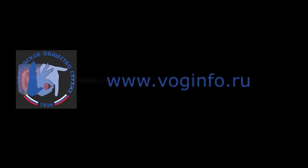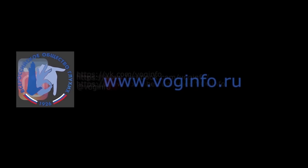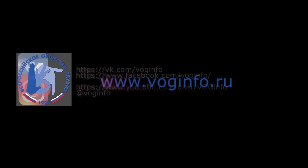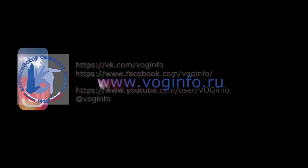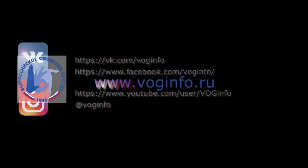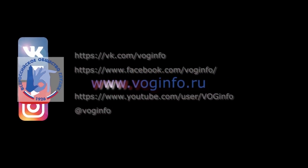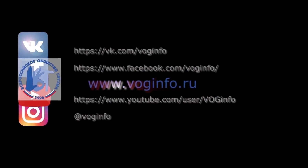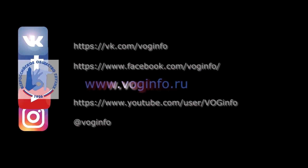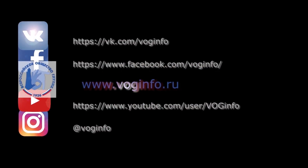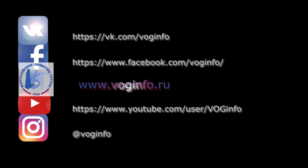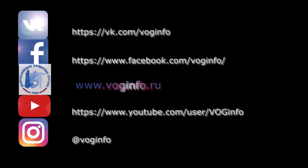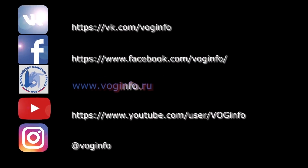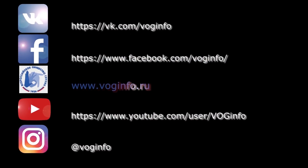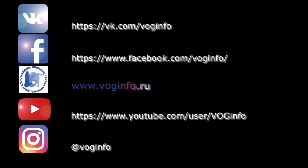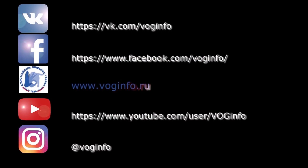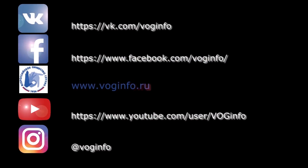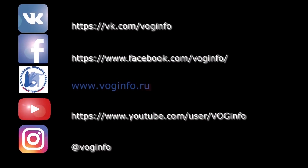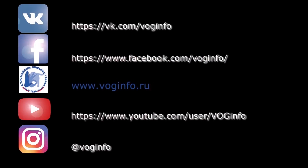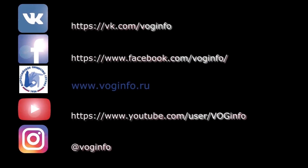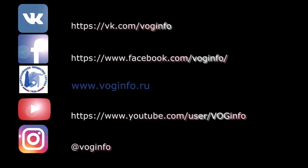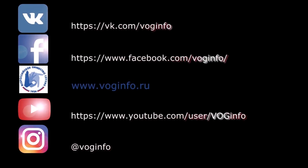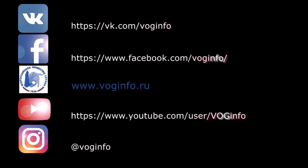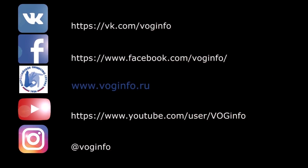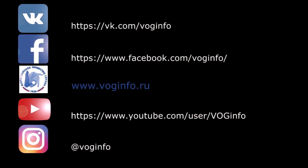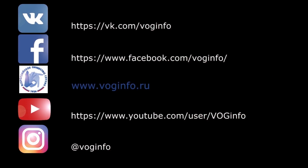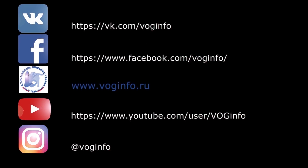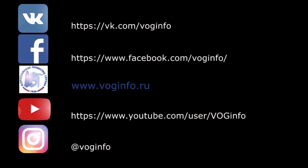Видео: Антон Лагутин Технический редактор: Роман Парфёнов